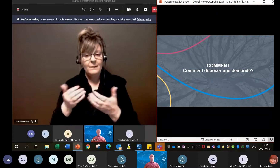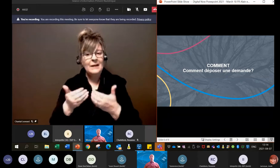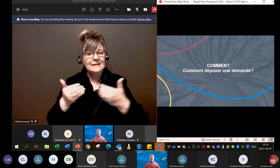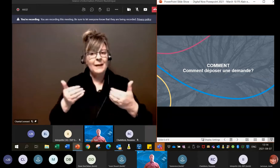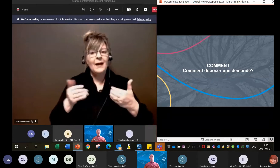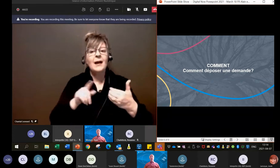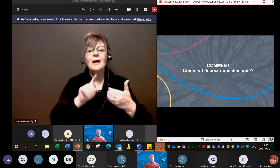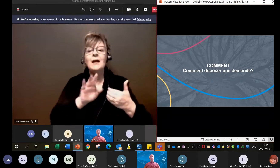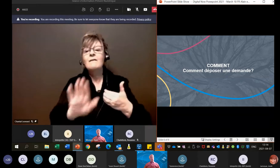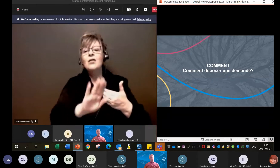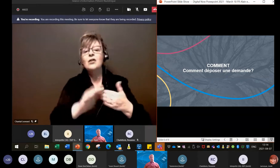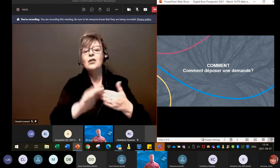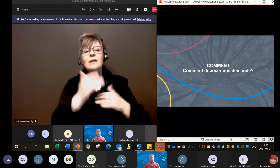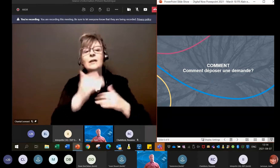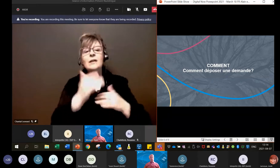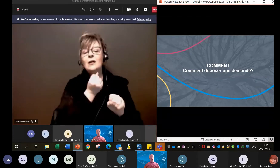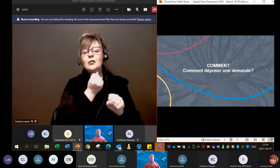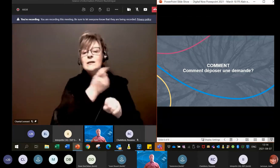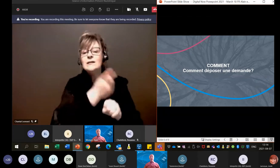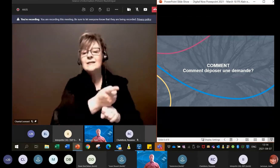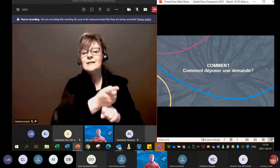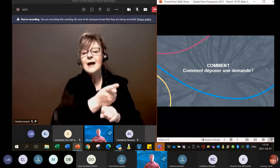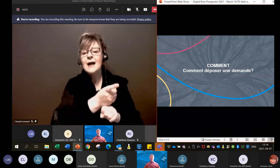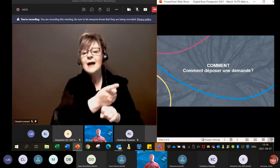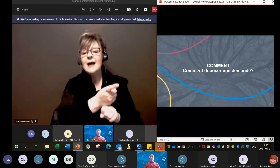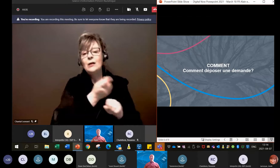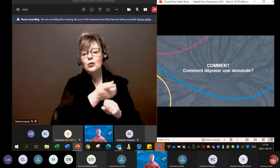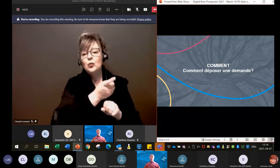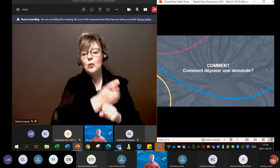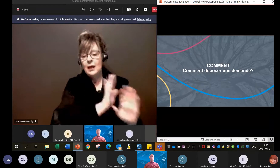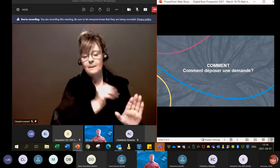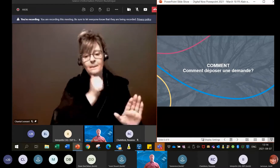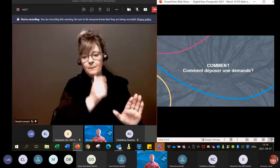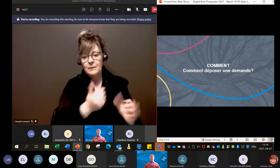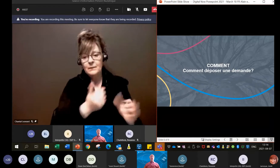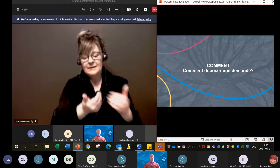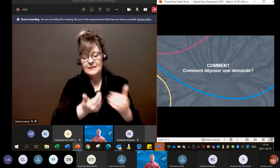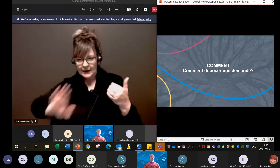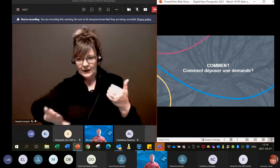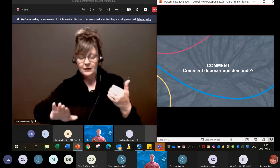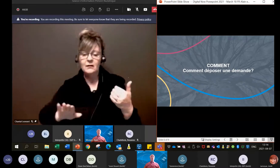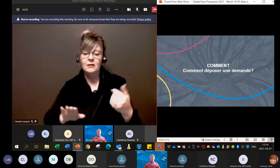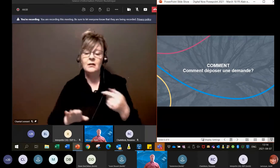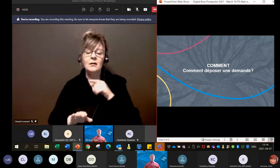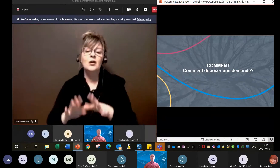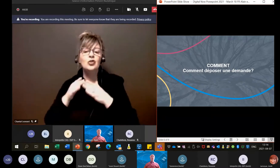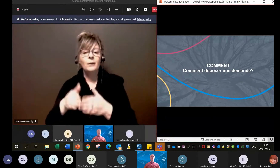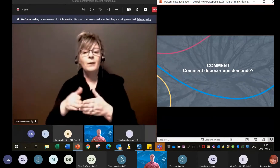annuelle pour les demandes de subvention. Aussi, une demande Présent